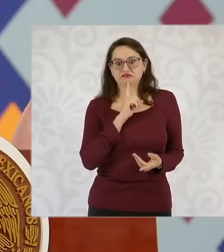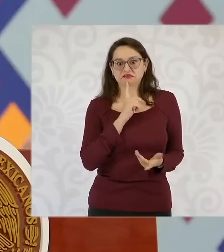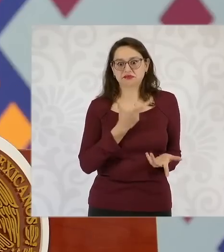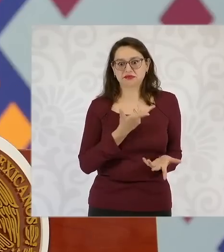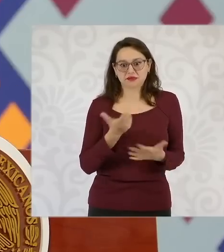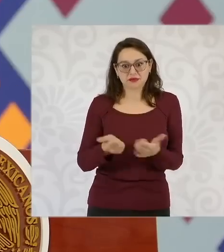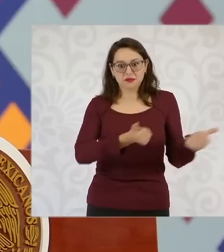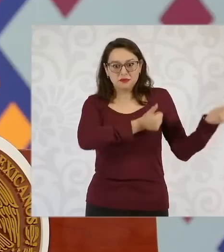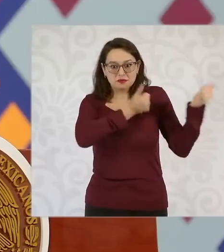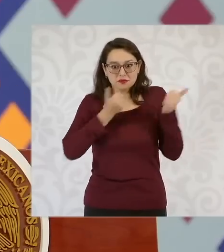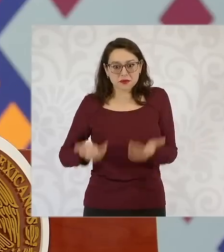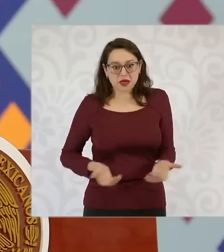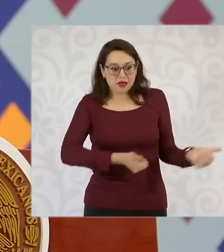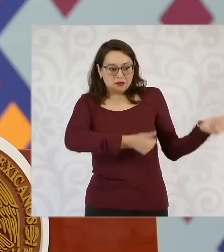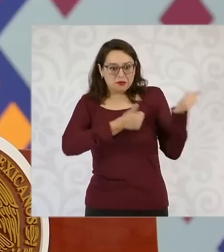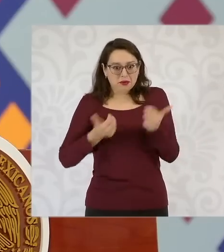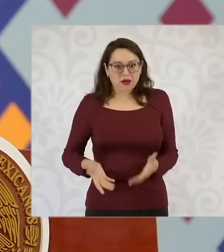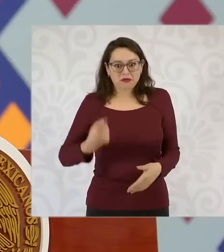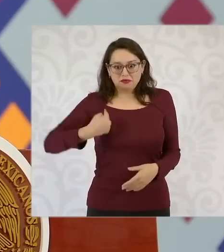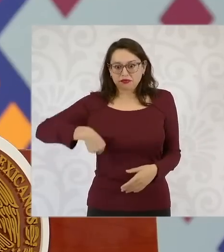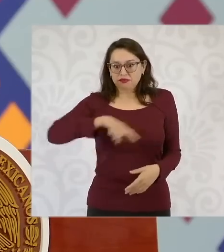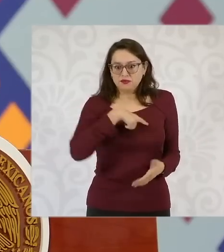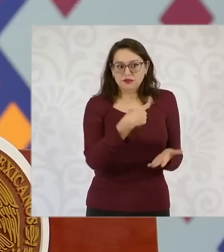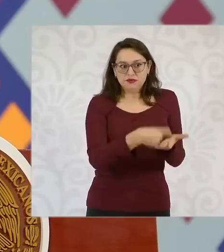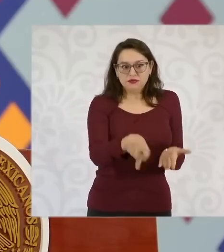reuniones que tiene con el secretario de comercio Porque si ustedes se fijan en